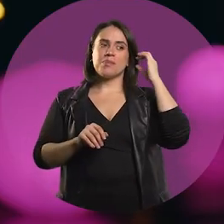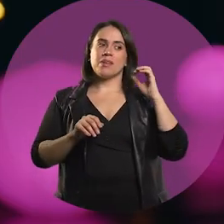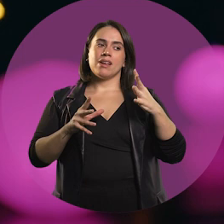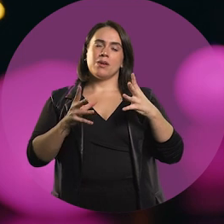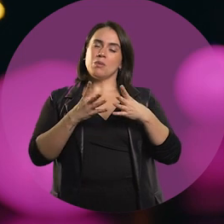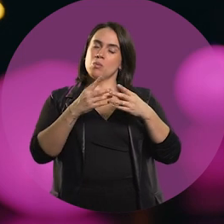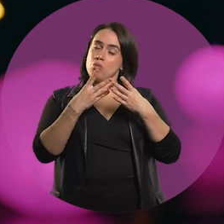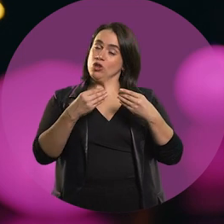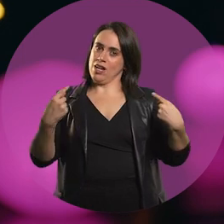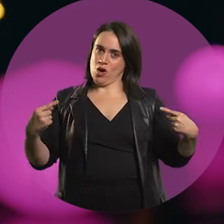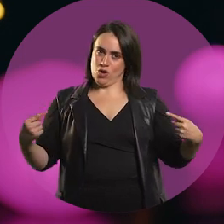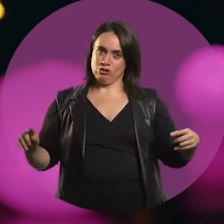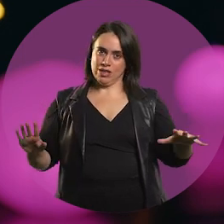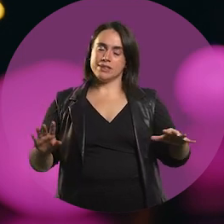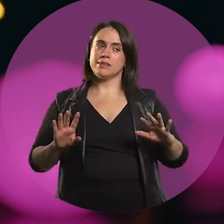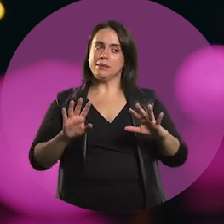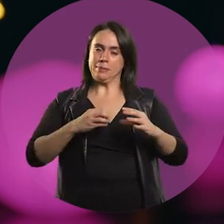Creo que muchas cosas, en realidad.